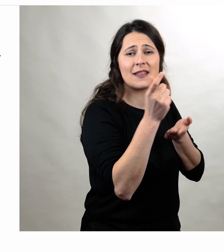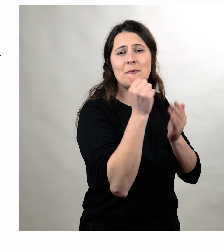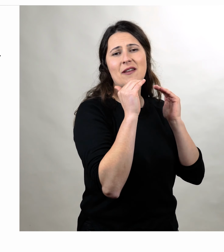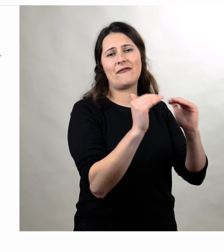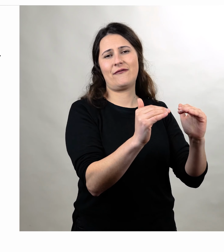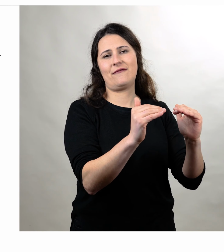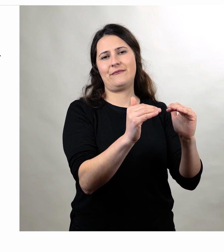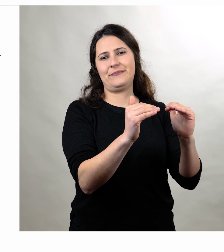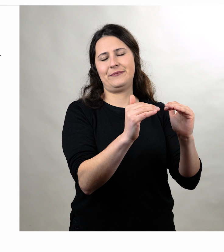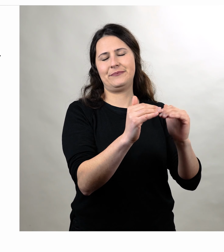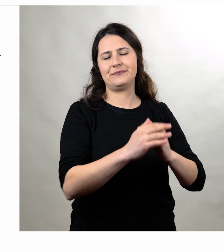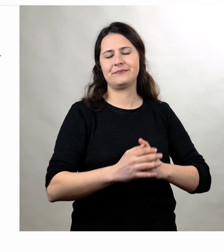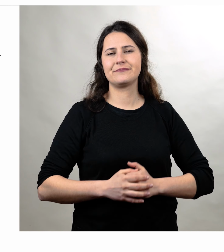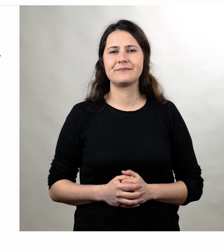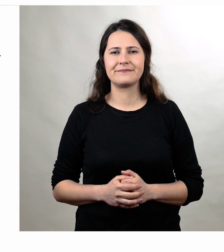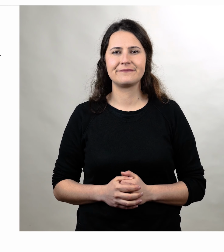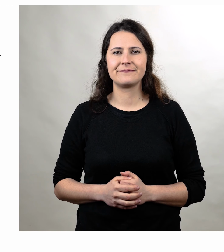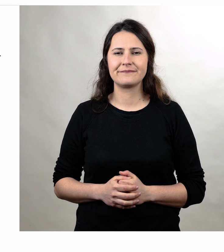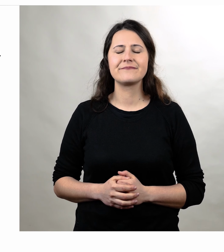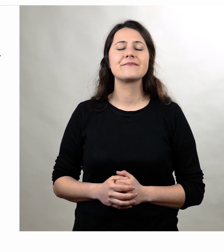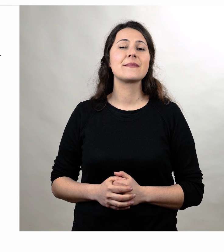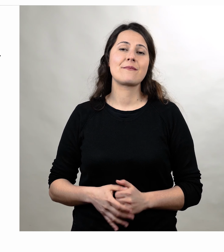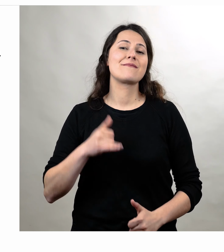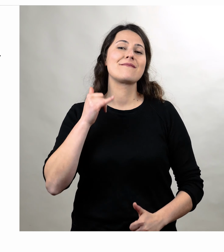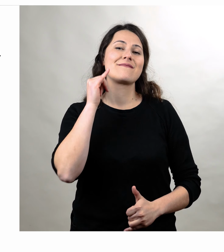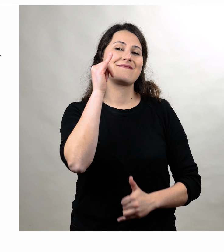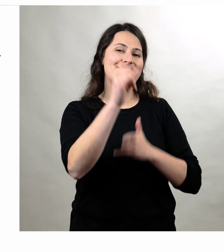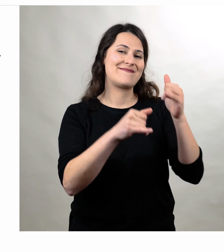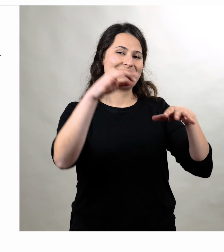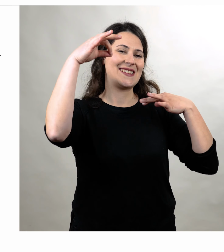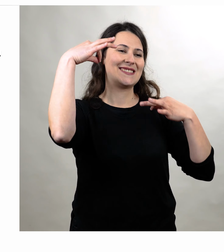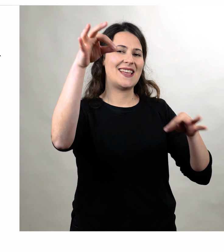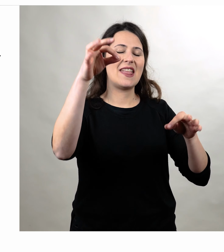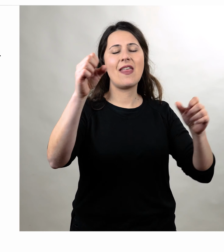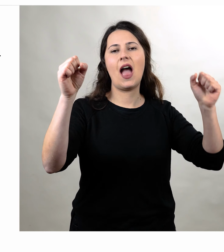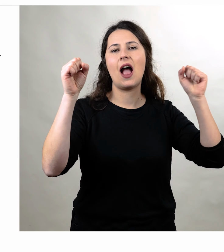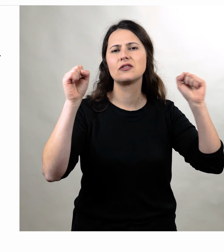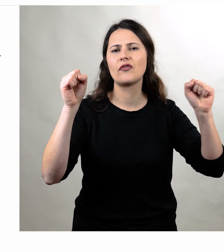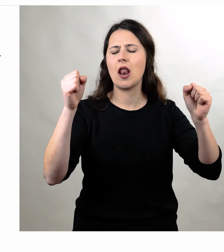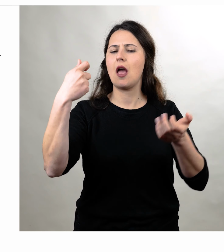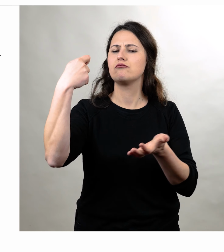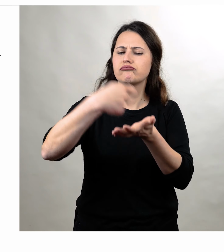ΑΣΦΑΛΗΣ ΙΣΤΟΣΕΛΙΔΑ & ΑΣΦΑΛΕΙΣ ΠΛΗΡΩΜΕΣ